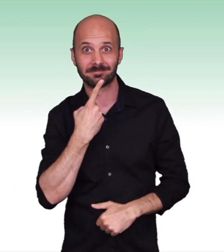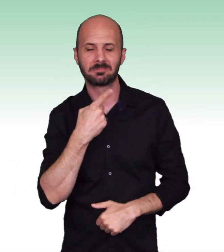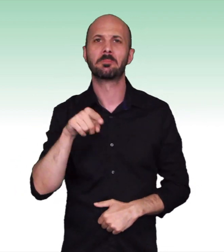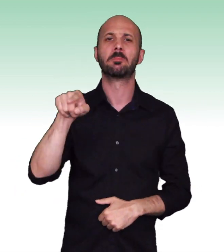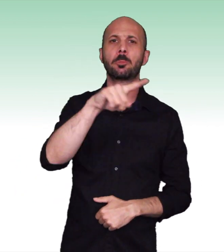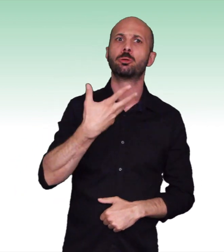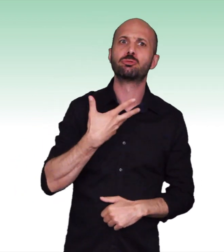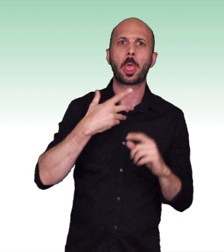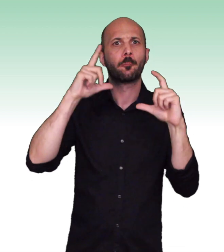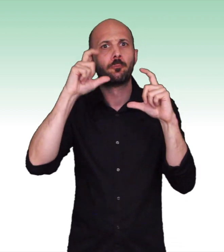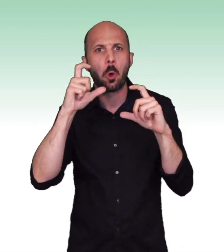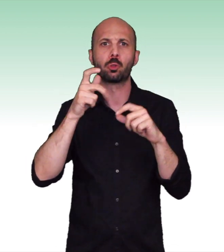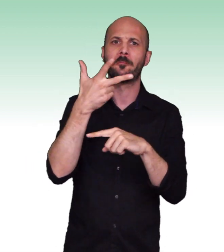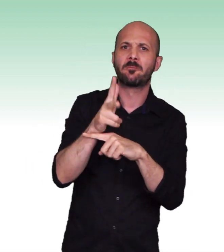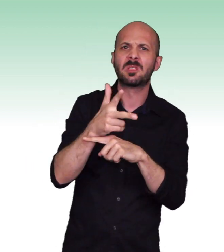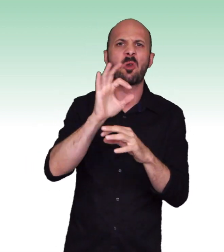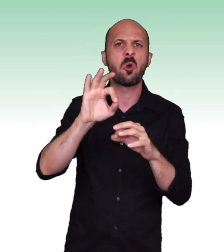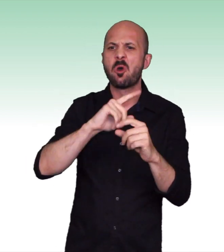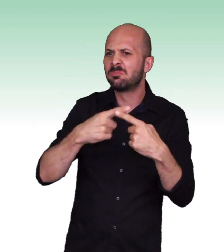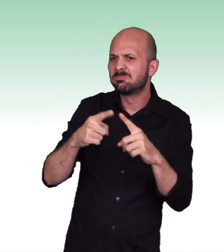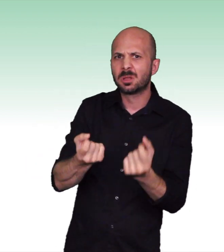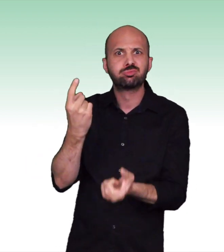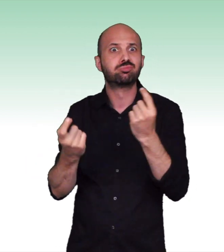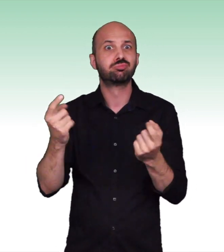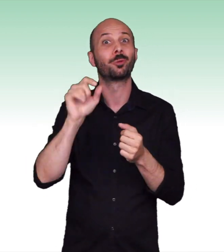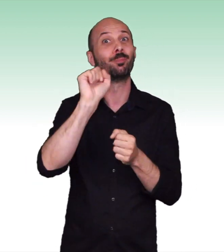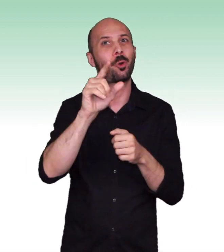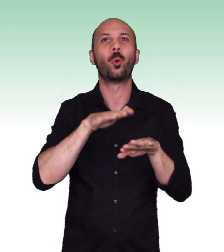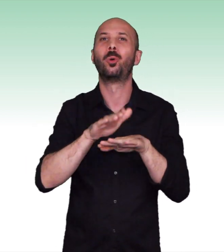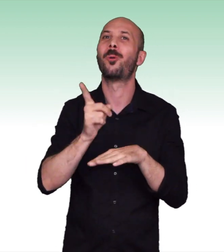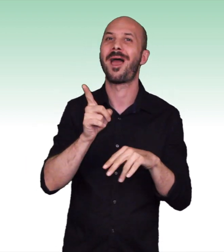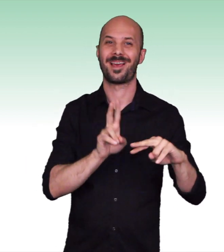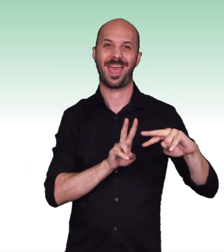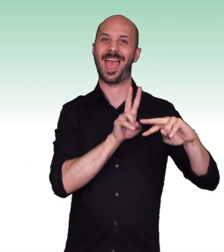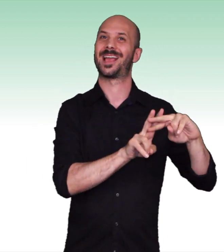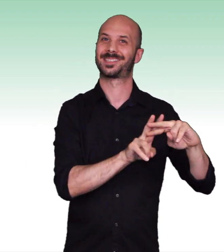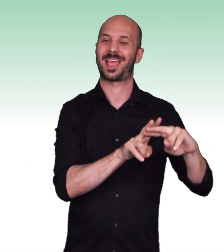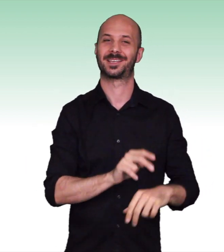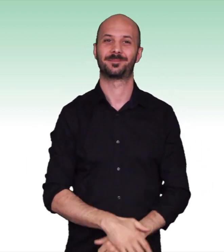pubblicando foto, video o tutto quello che ti viene in mente usando gli hashtag: